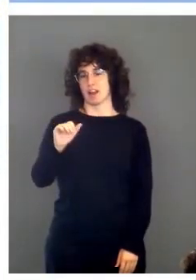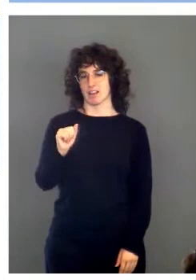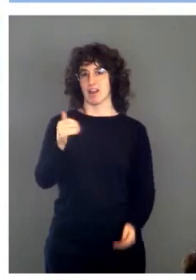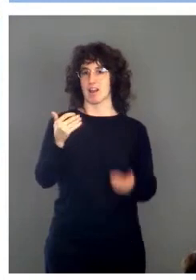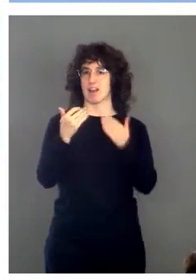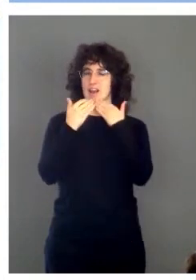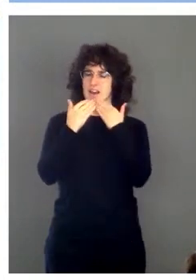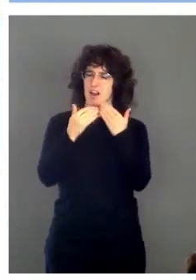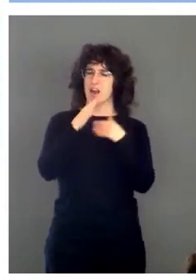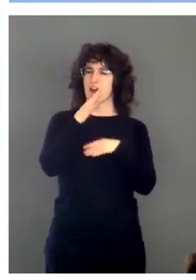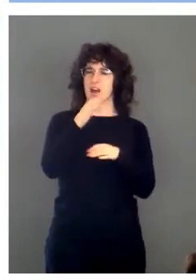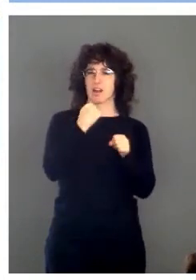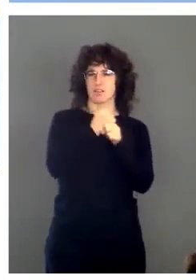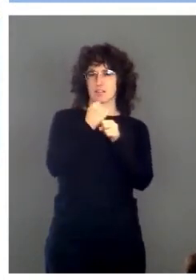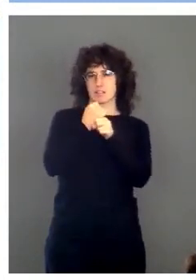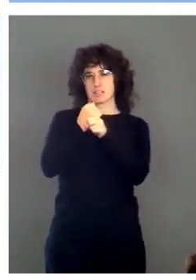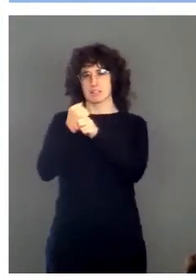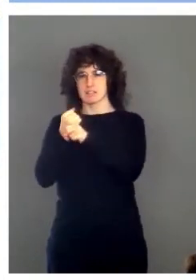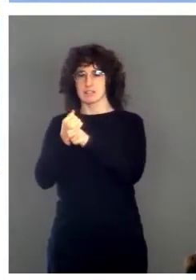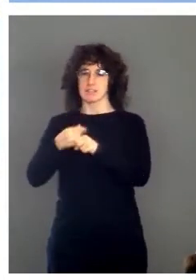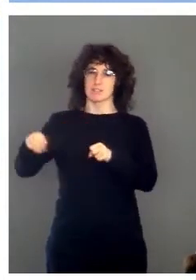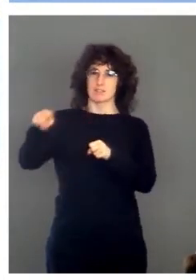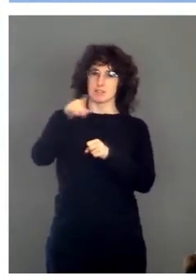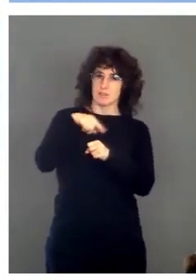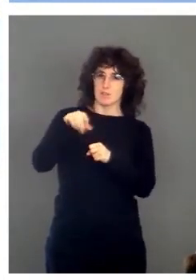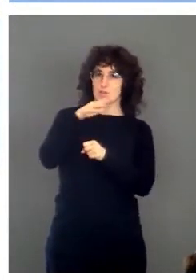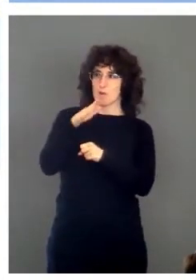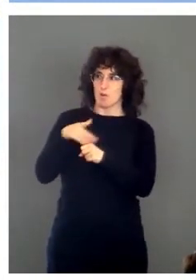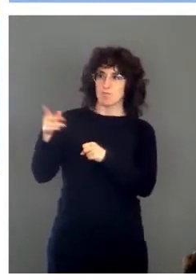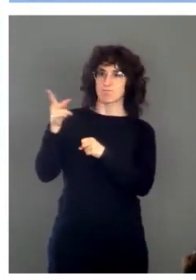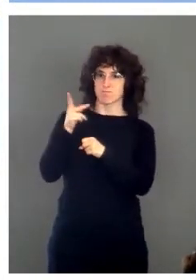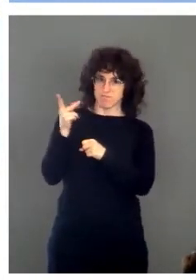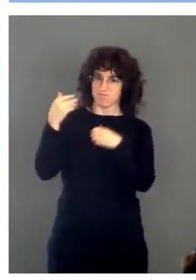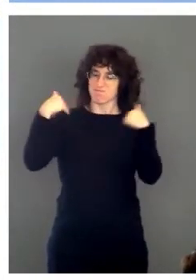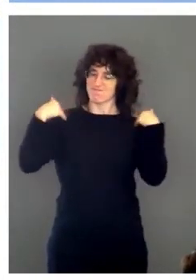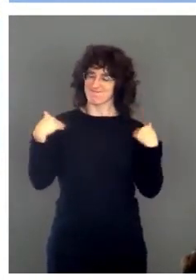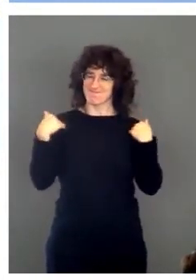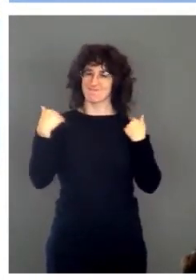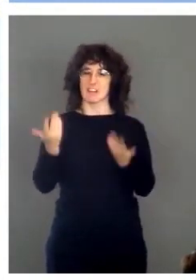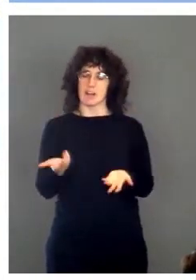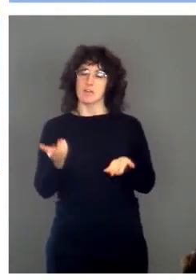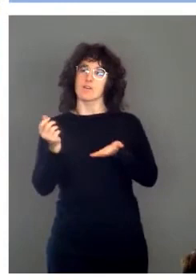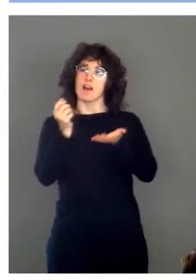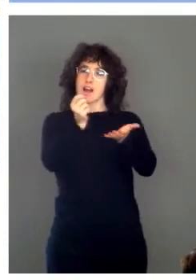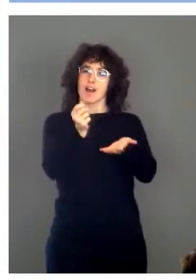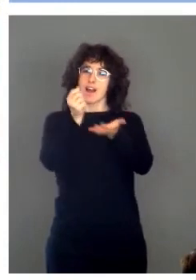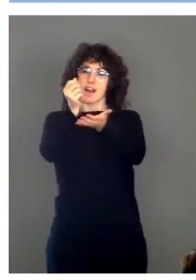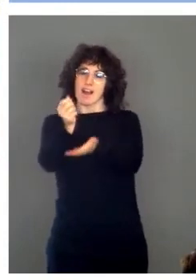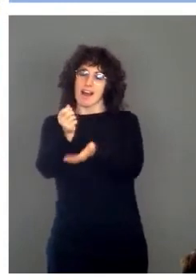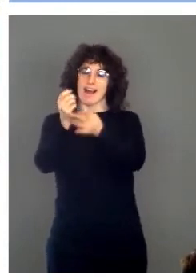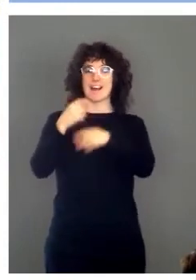Vuestro labor hoy aquí representando y entregando estos premios sentidos verdad Sí sin duda muy merecidos así que Consejera